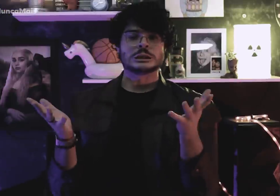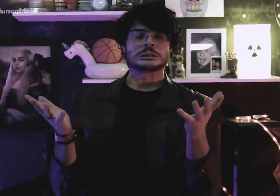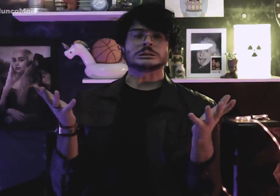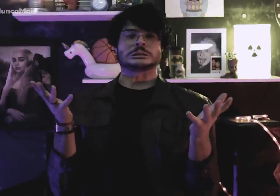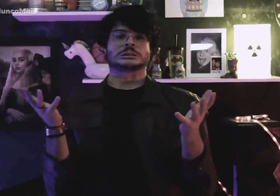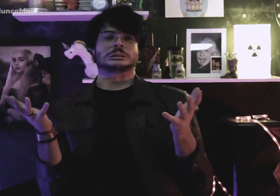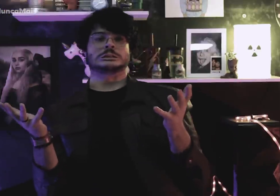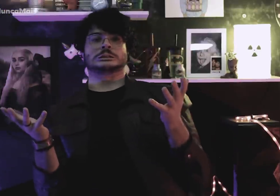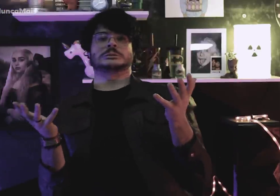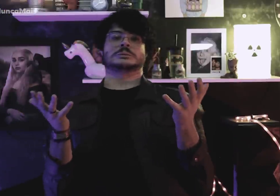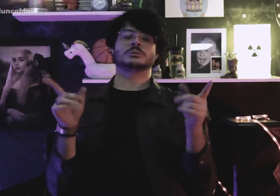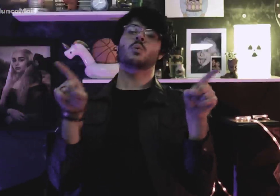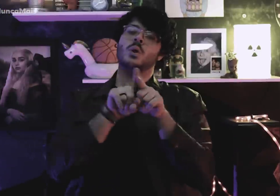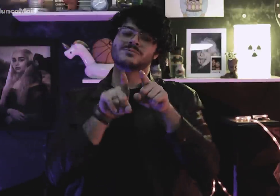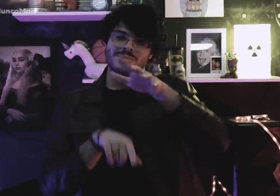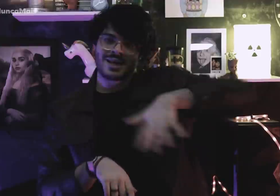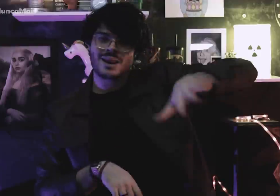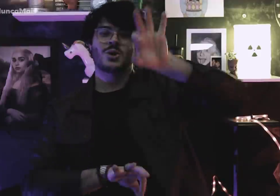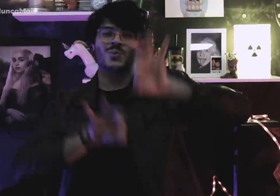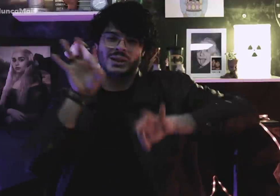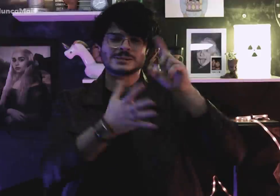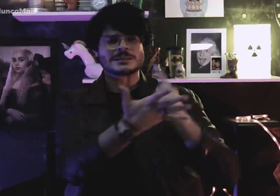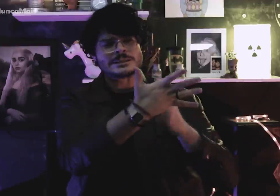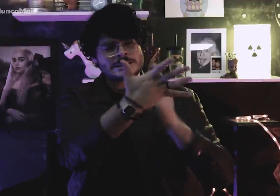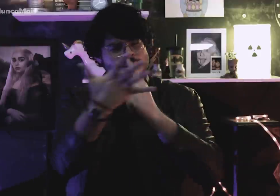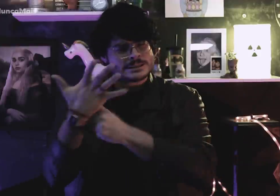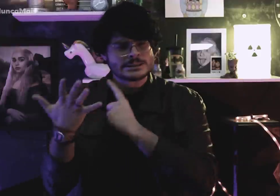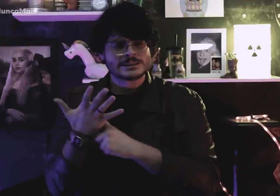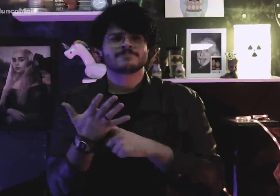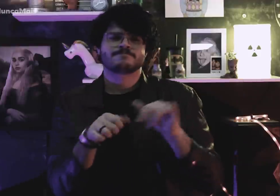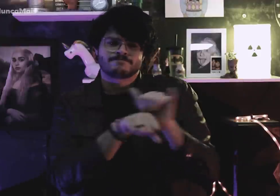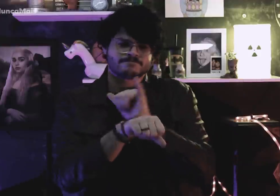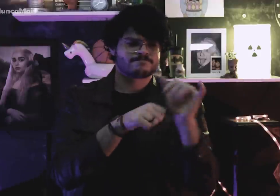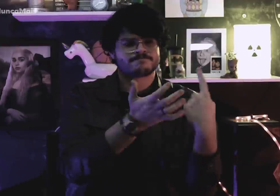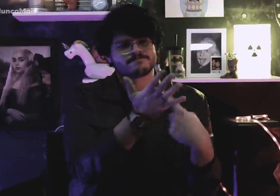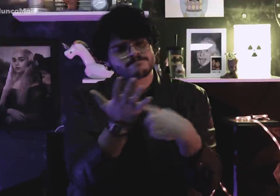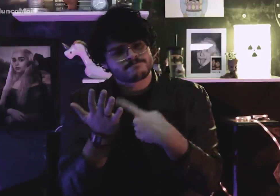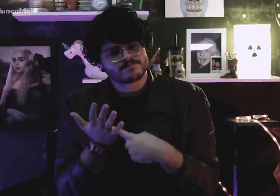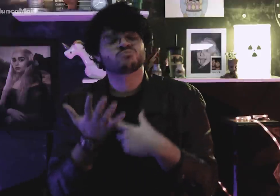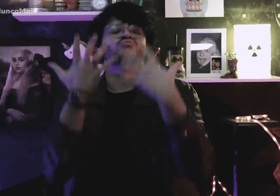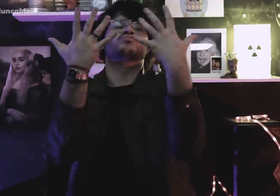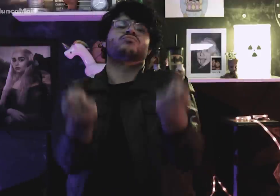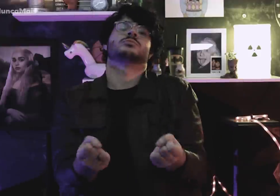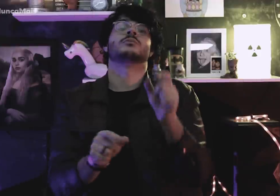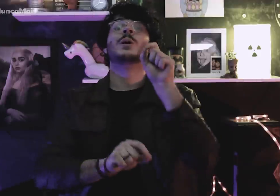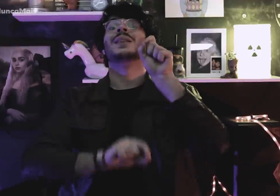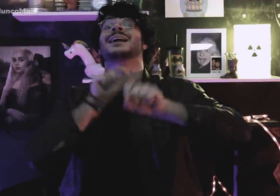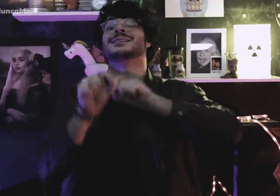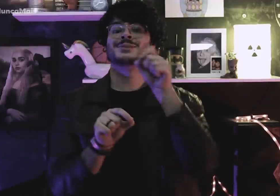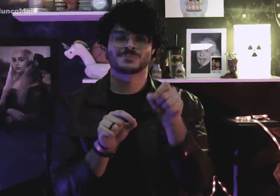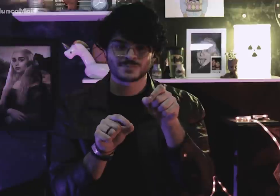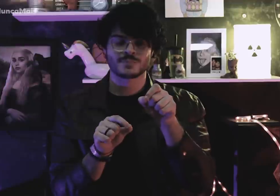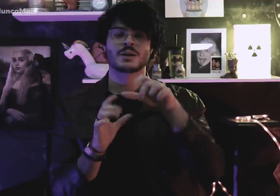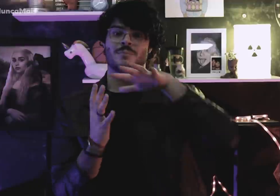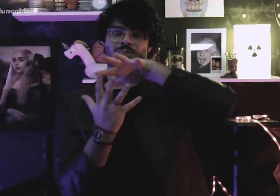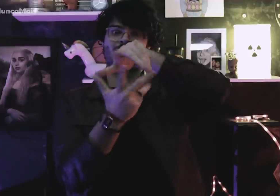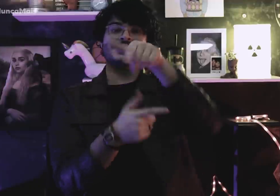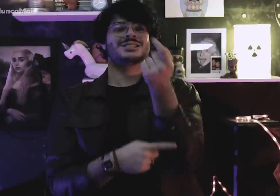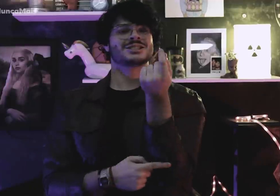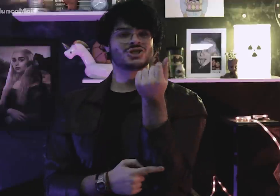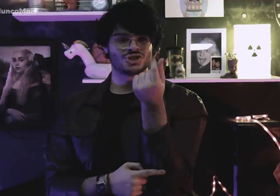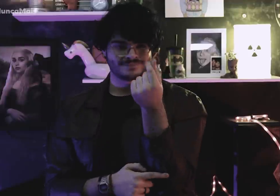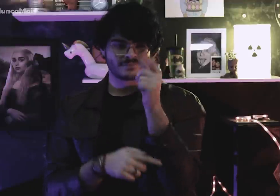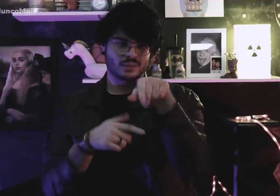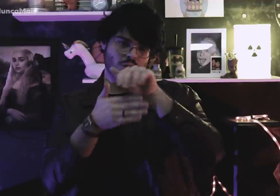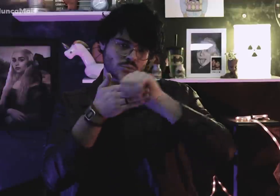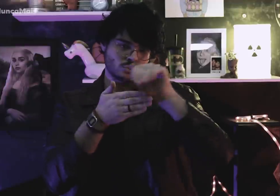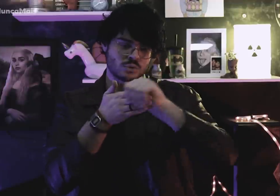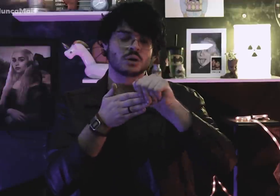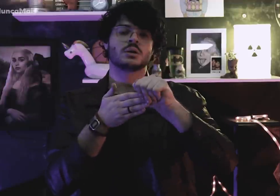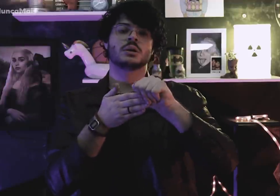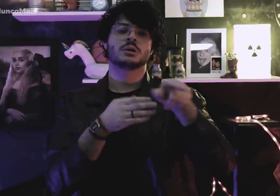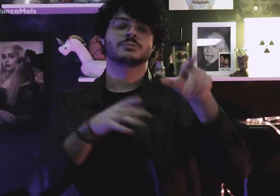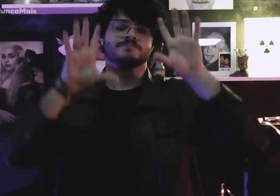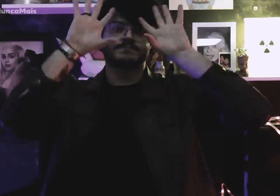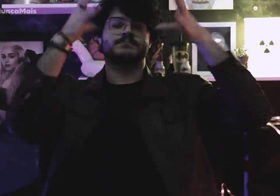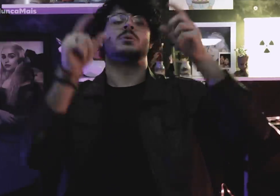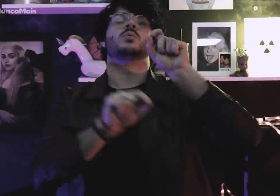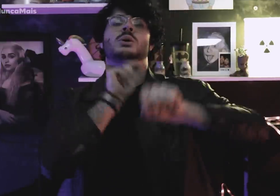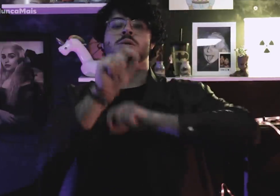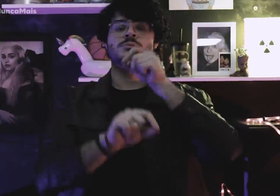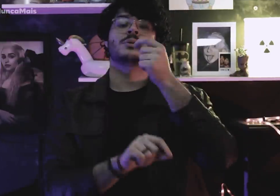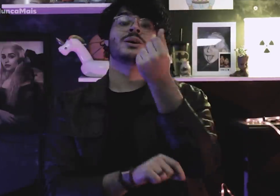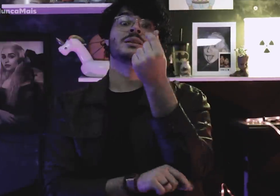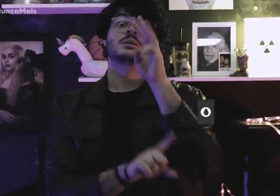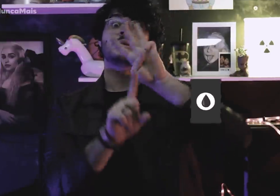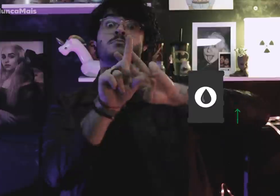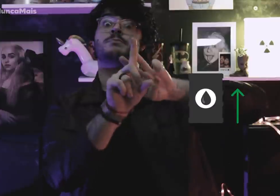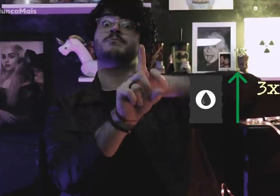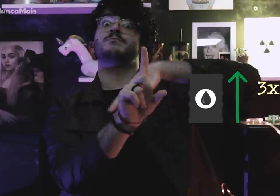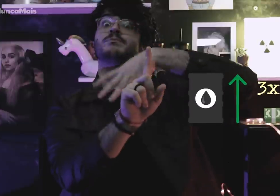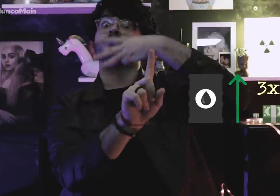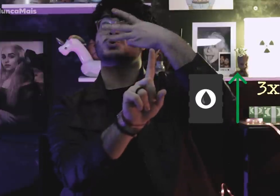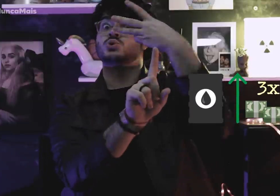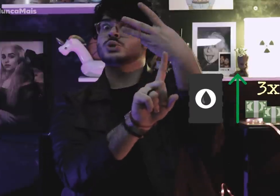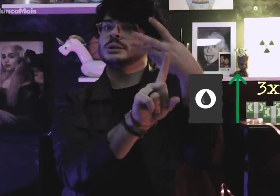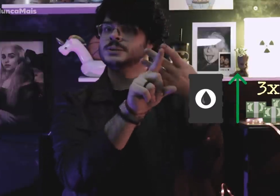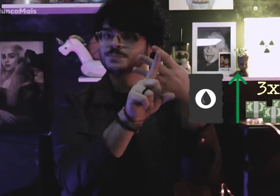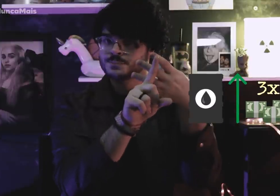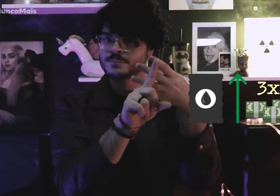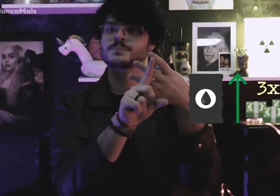Por causa disso, a OPEP triplicou o valor do dólar, aumentando.